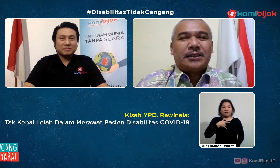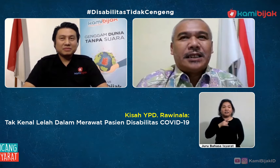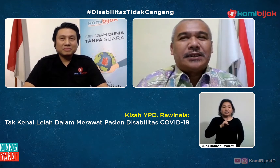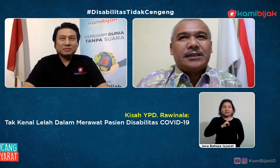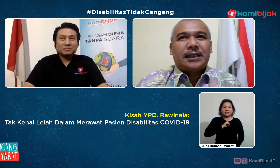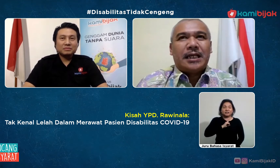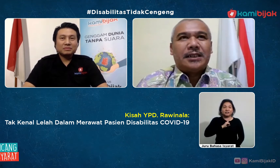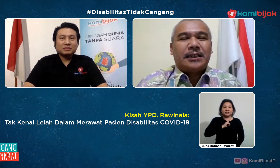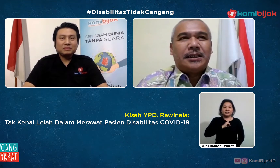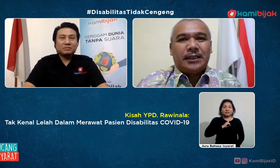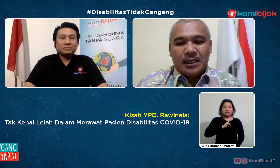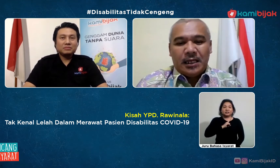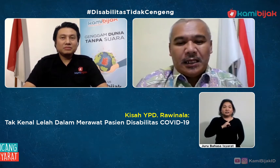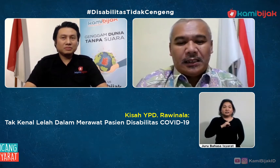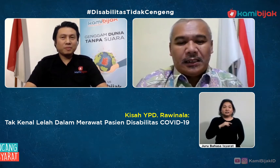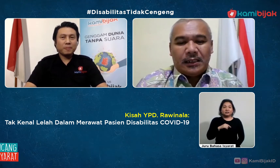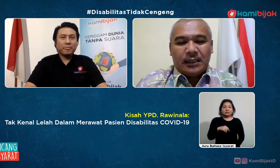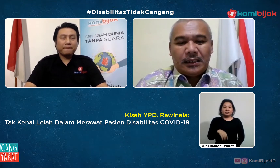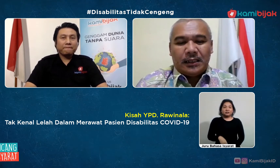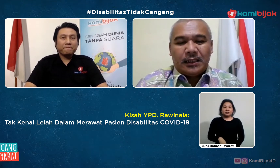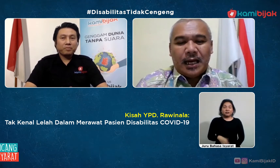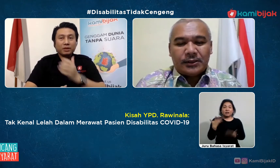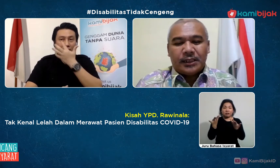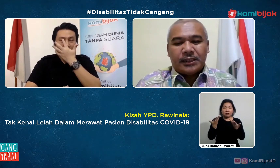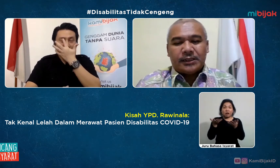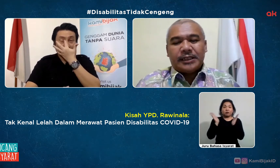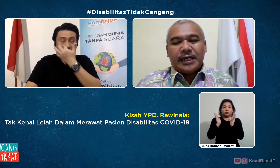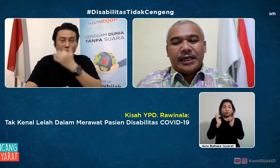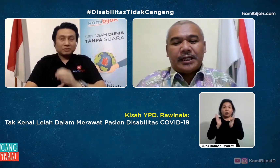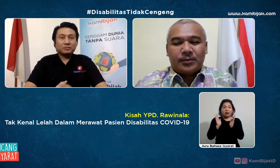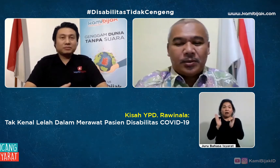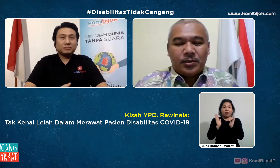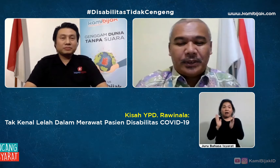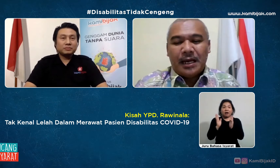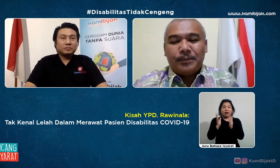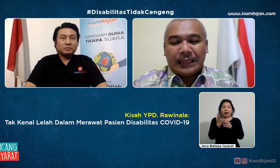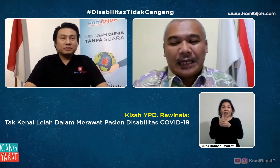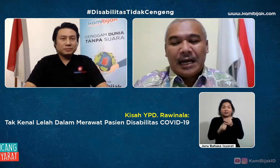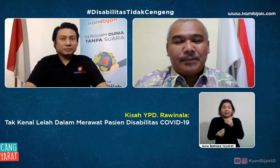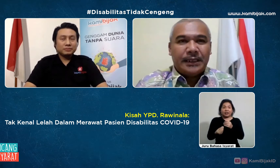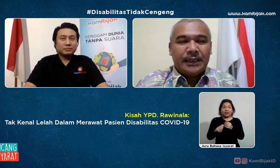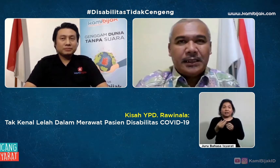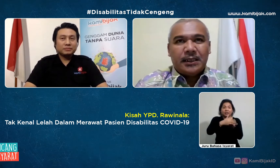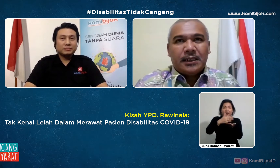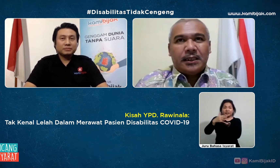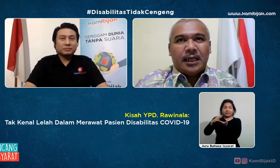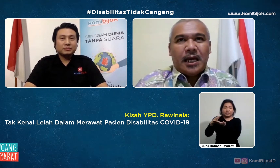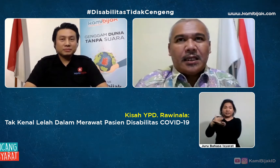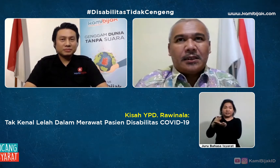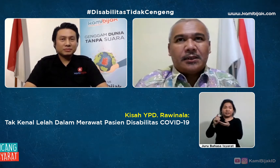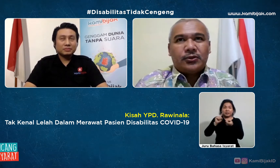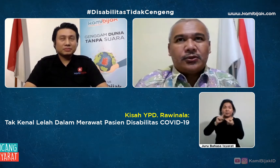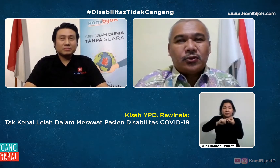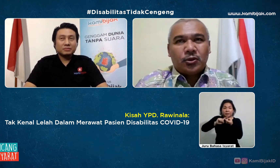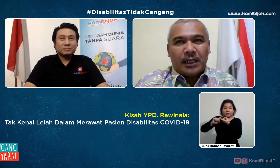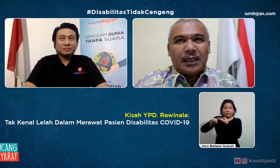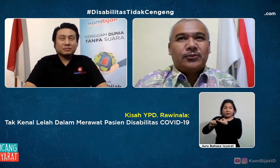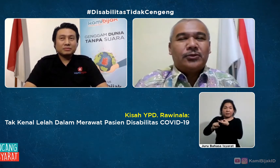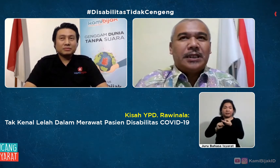Nah ternyata setelah dari hasil share ke beberapa mitra kami ya cukup.